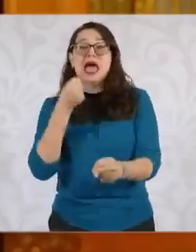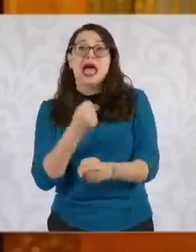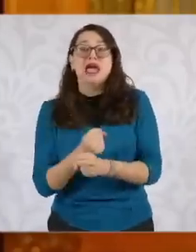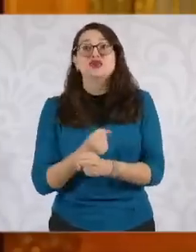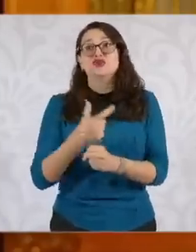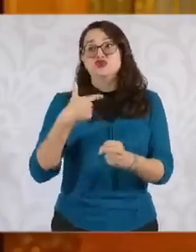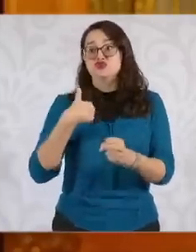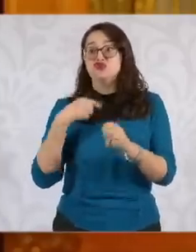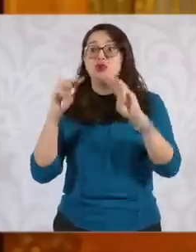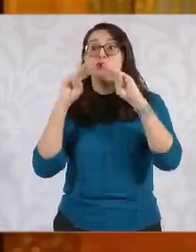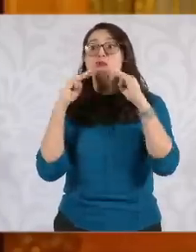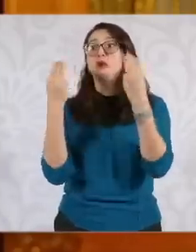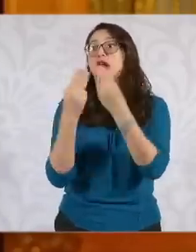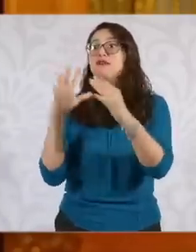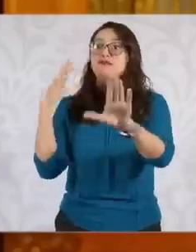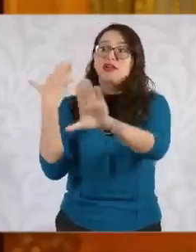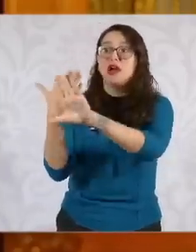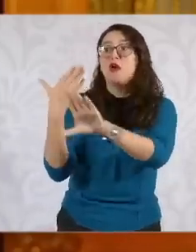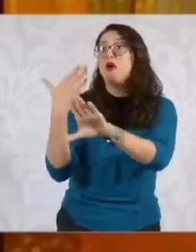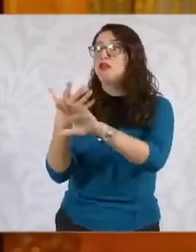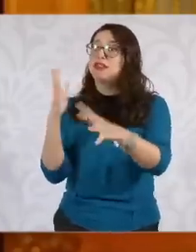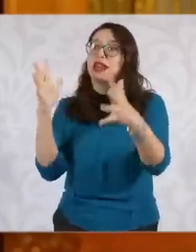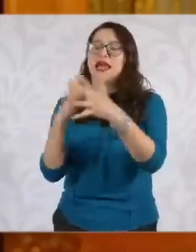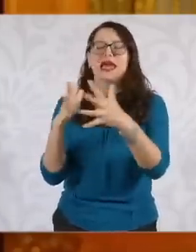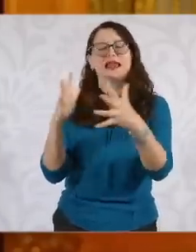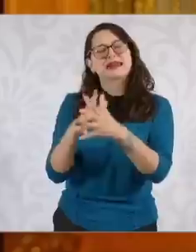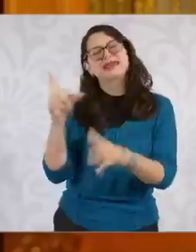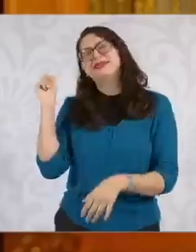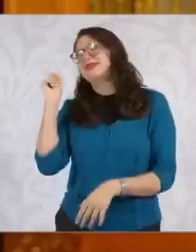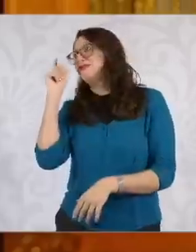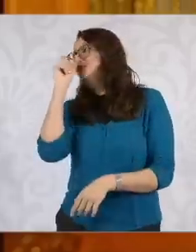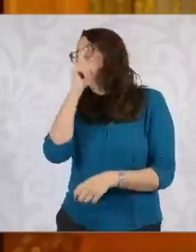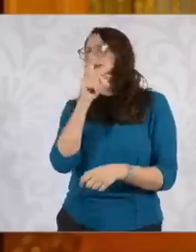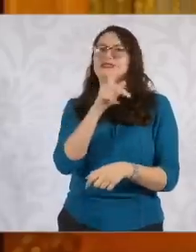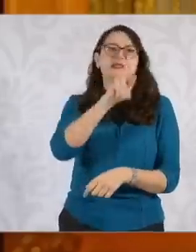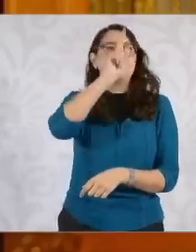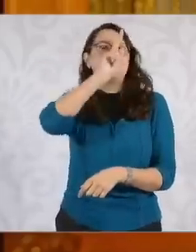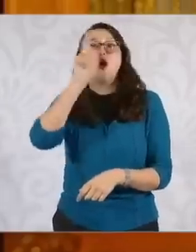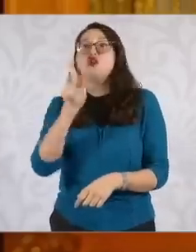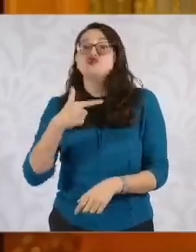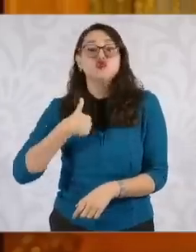Sinaloa es que lo hay que decirlo con todas sus